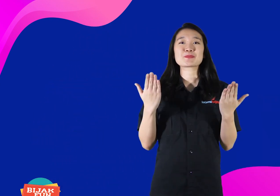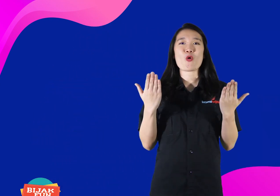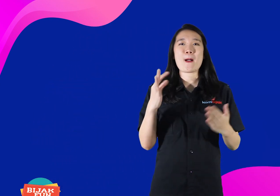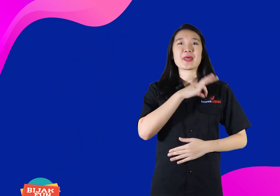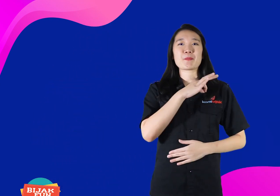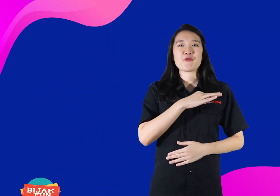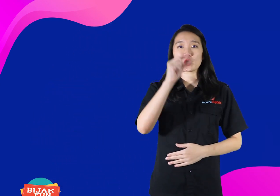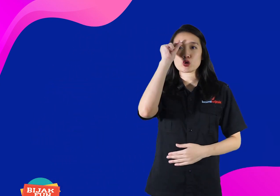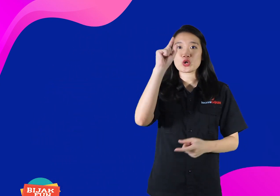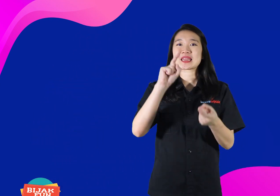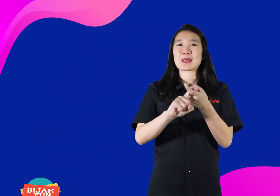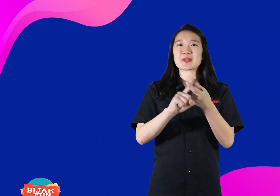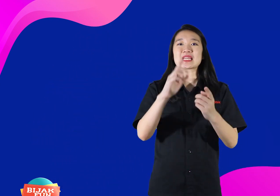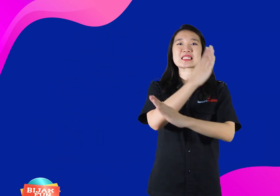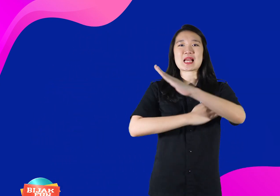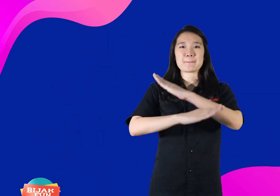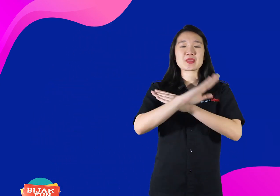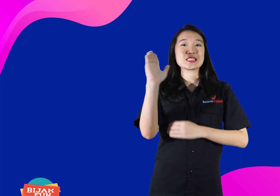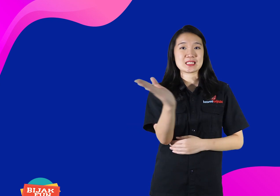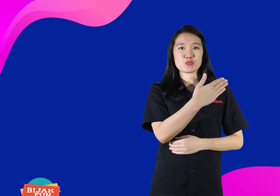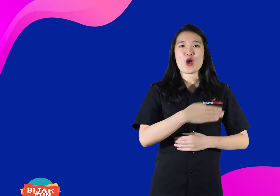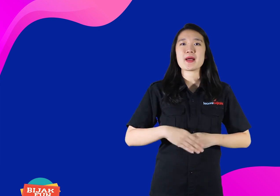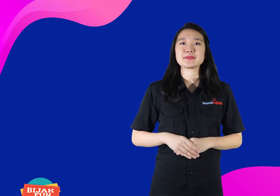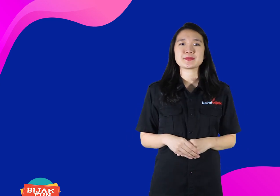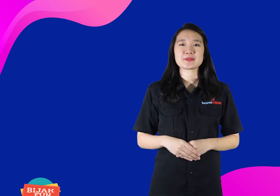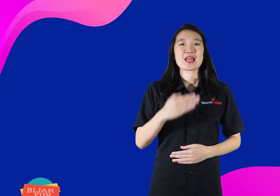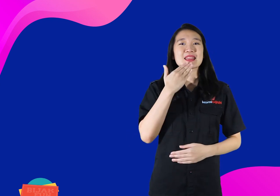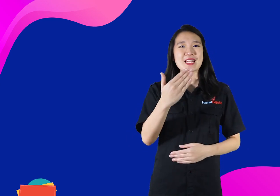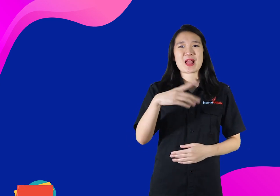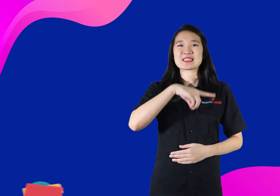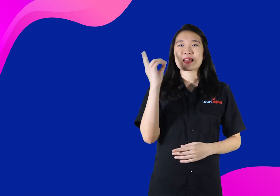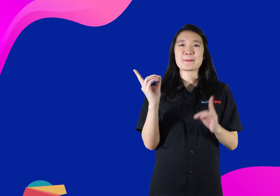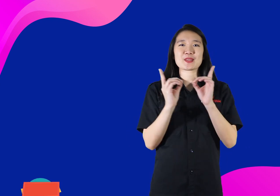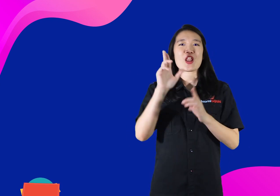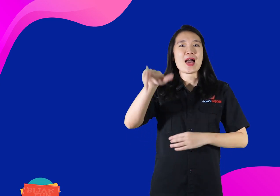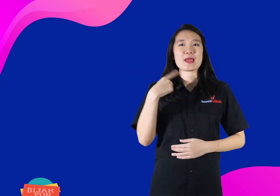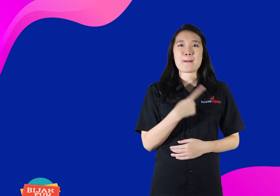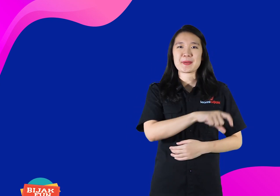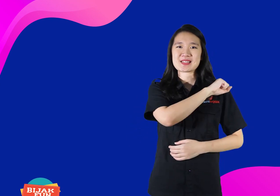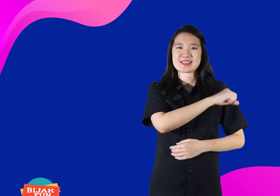Semoga bermanfaat untuk teman-teman Disabilitas semua. Sampai jumpa lagi di KamiBijak.